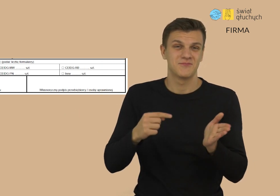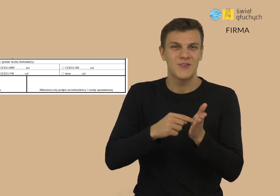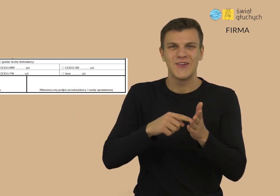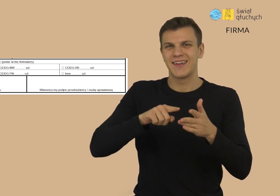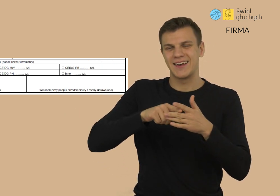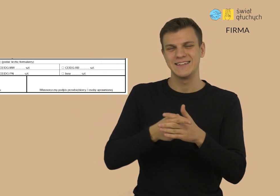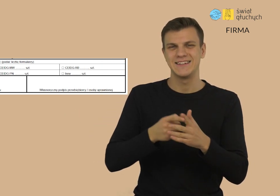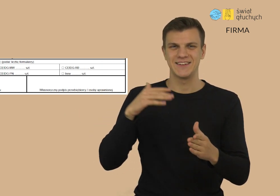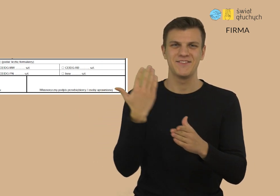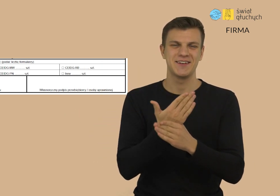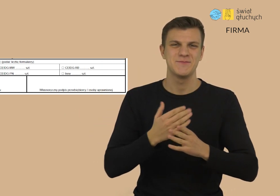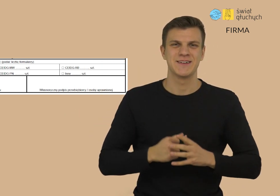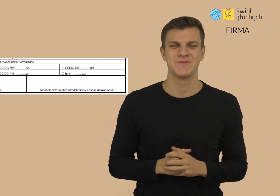W taki oto sposób zarejestrowałeś swoją działalność.